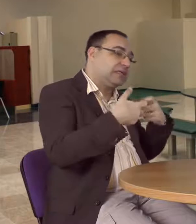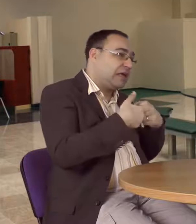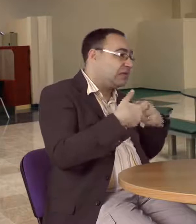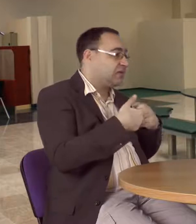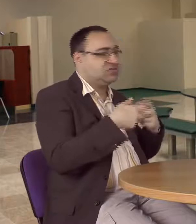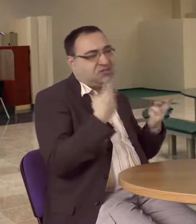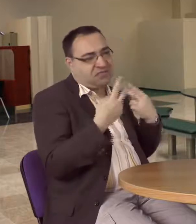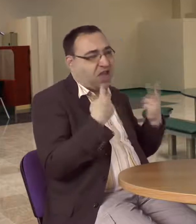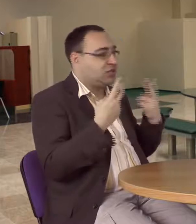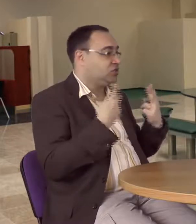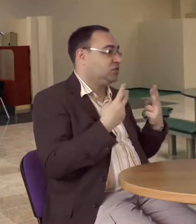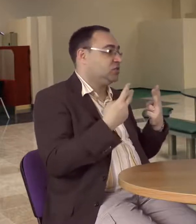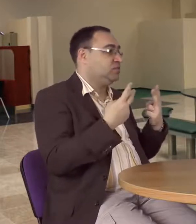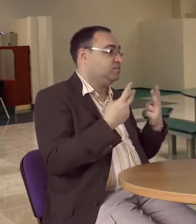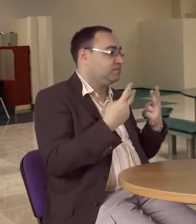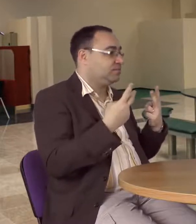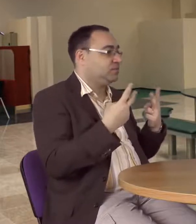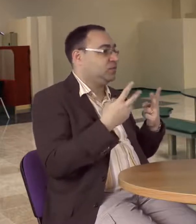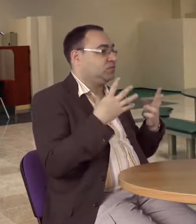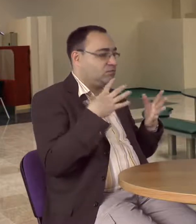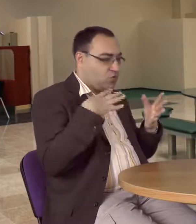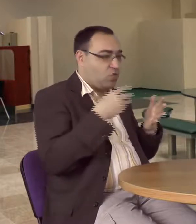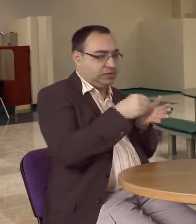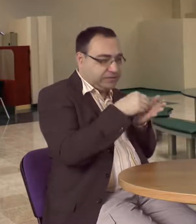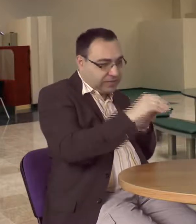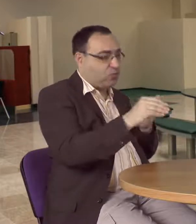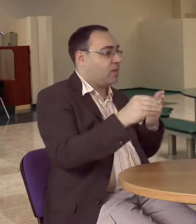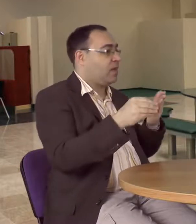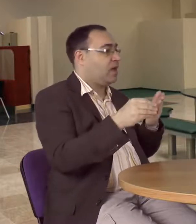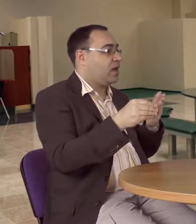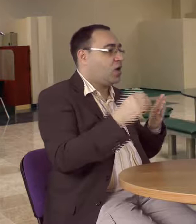Nie ma znaczenia w jaki sposób była dokonana zapłata za używanie tej sieci internetu.